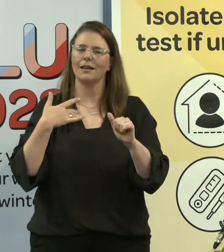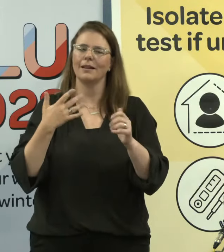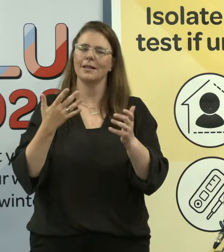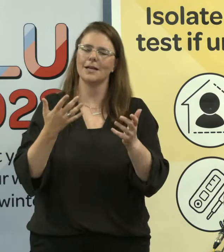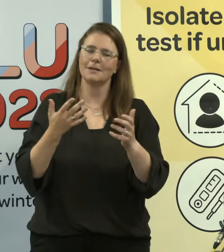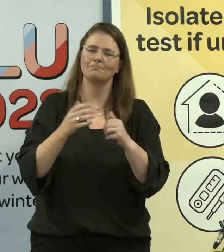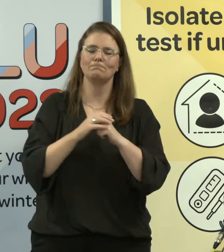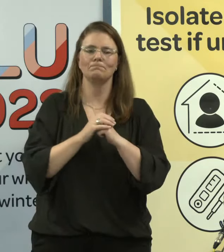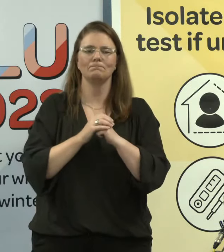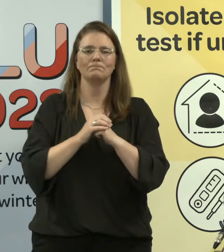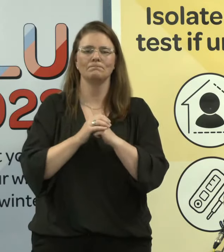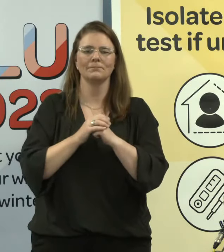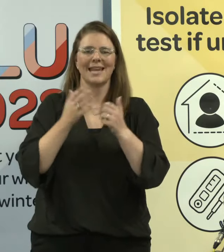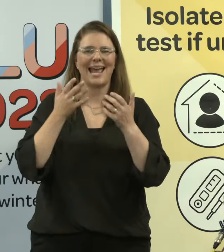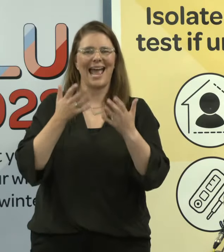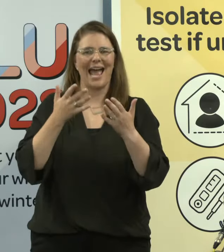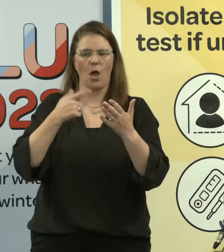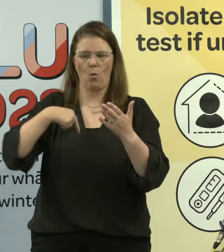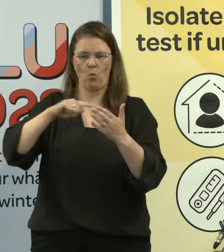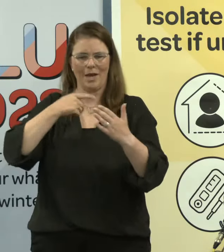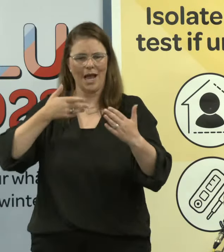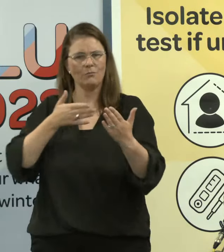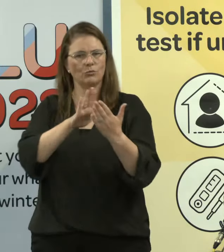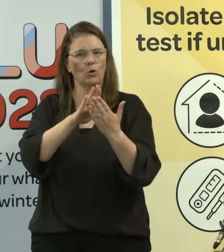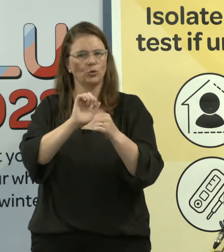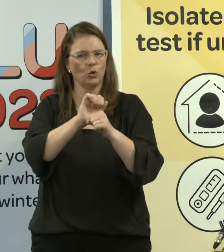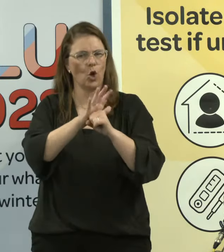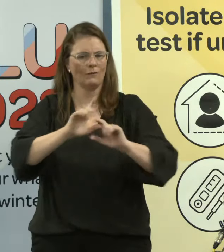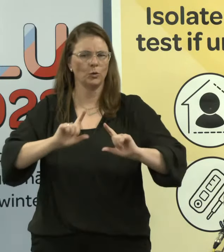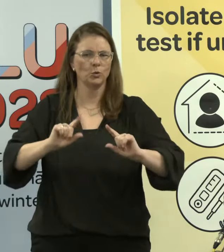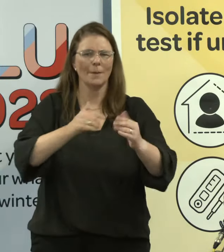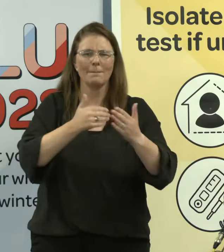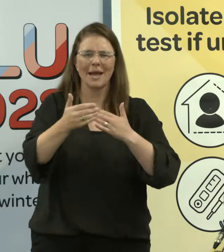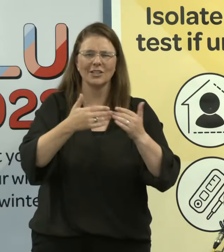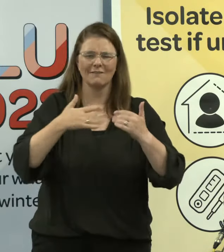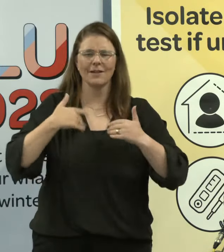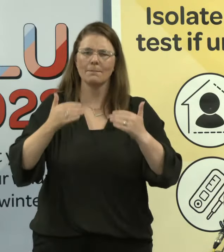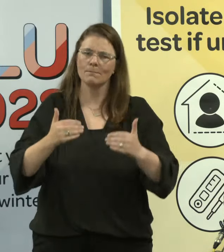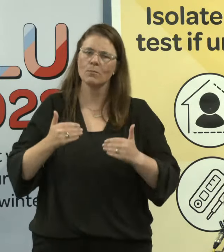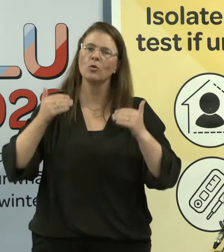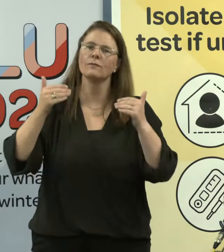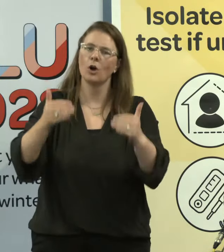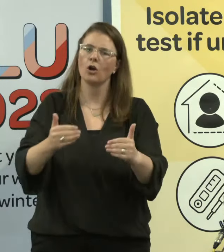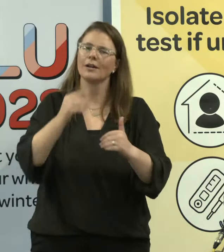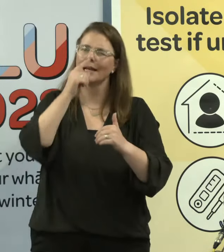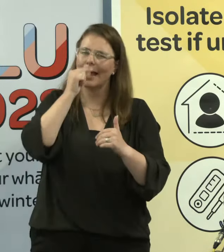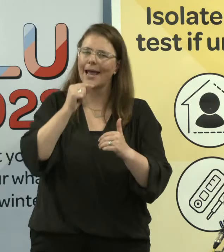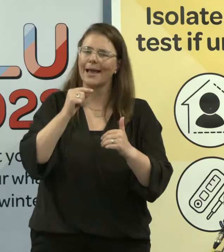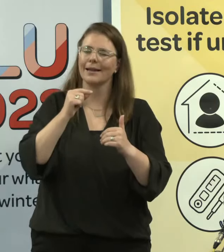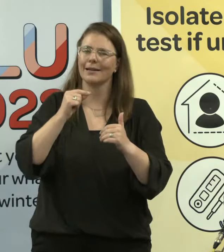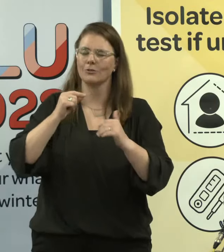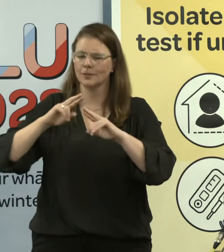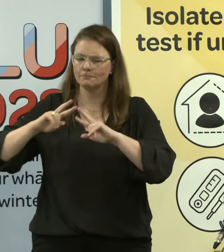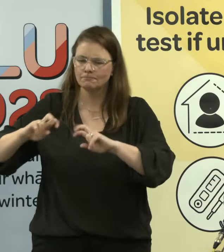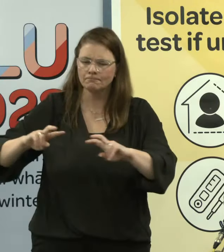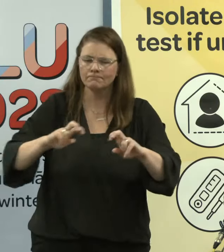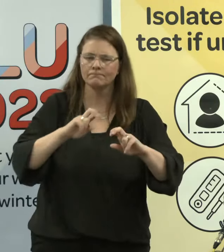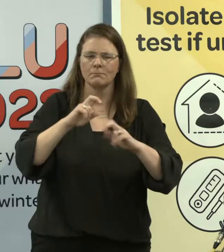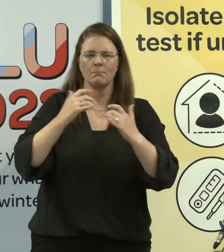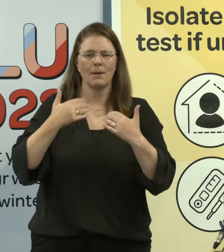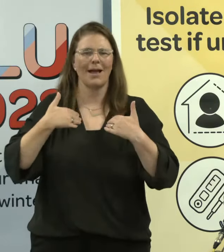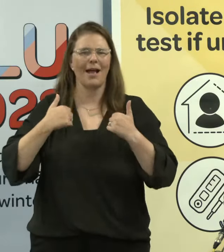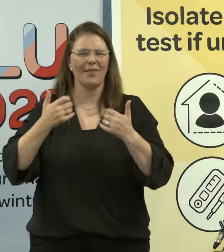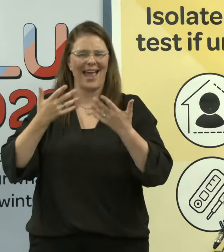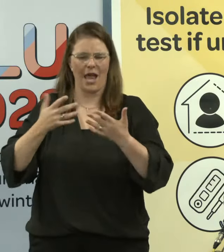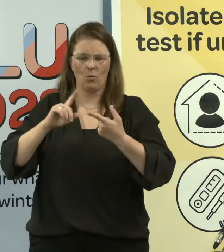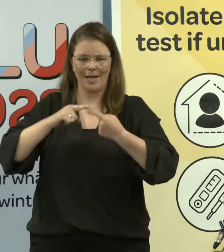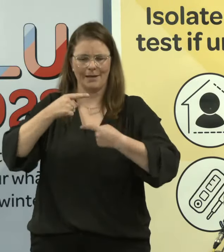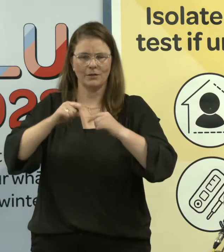hauora a te iwi ki taku whakaaro